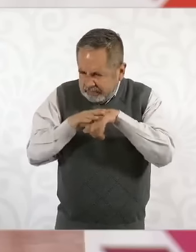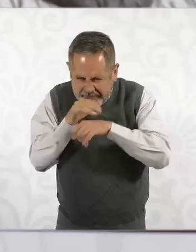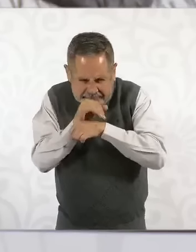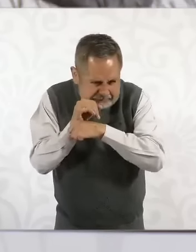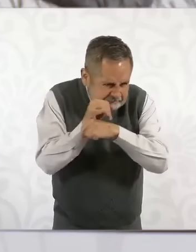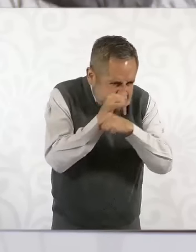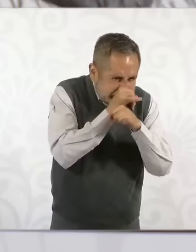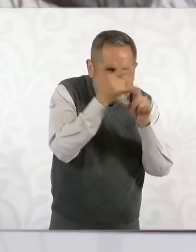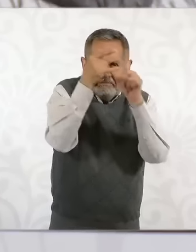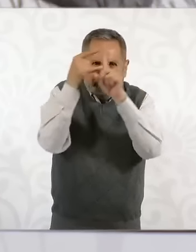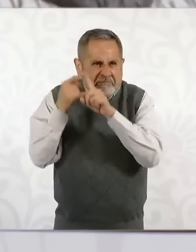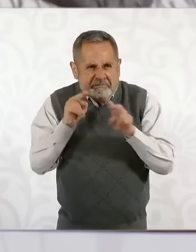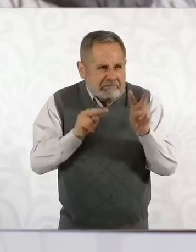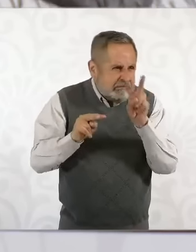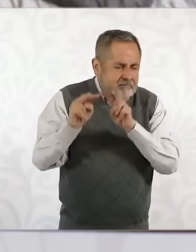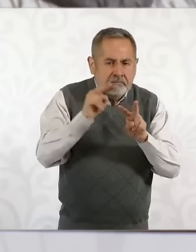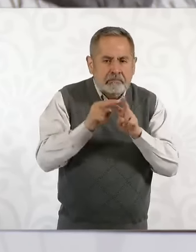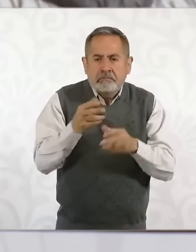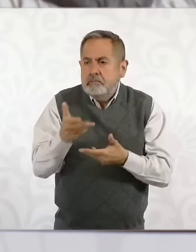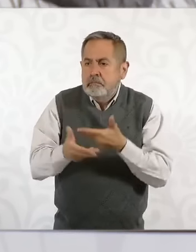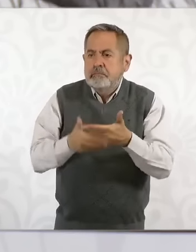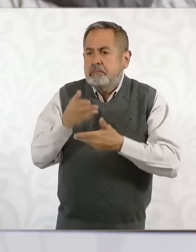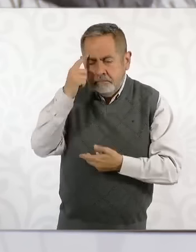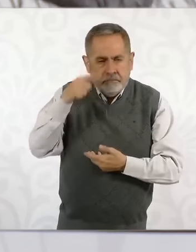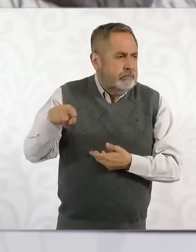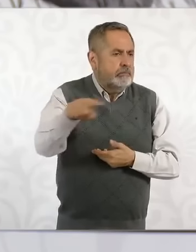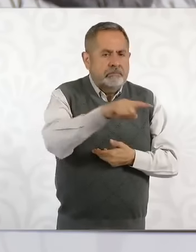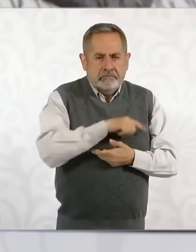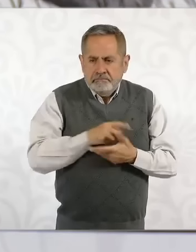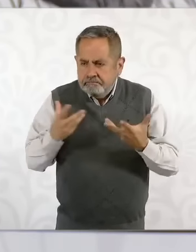que en realidad es un centro de servicio para todas las áreas que estamos en el gabinete de